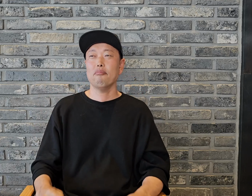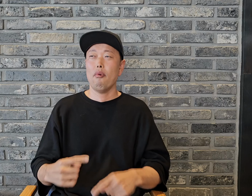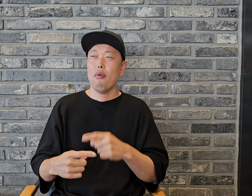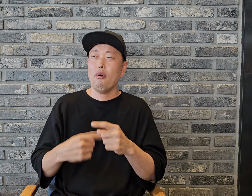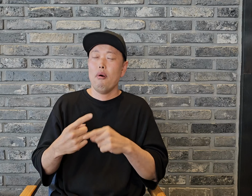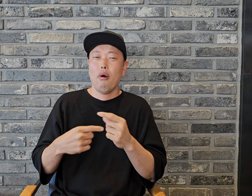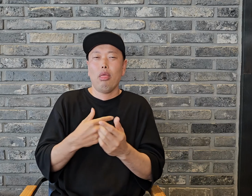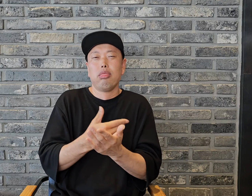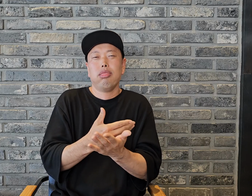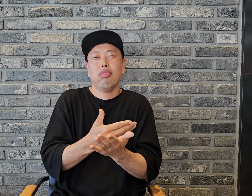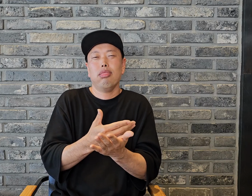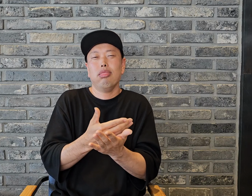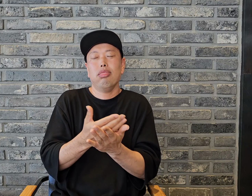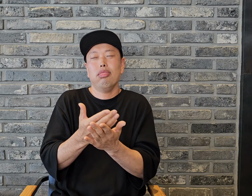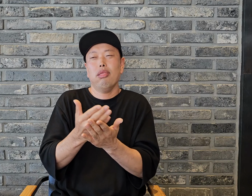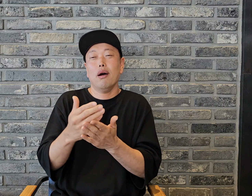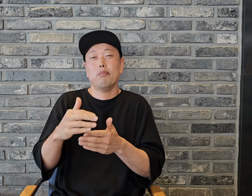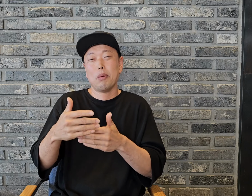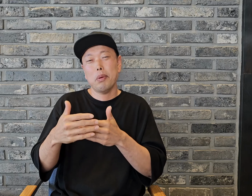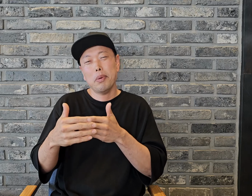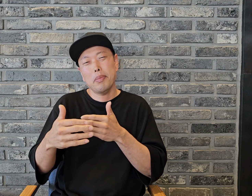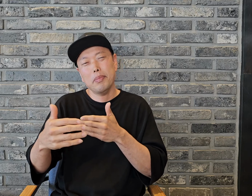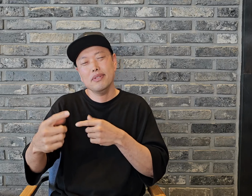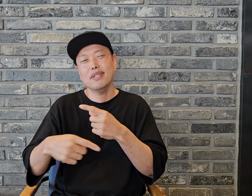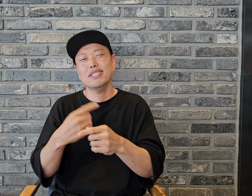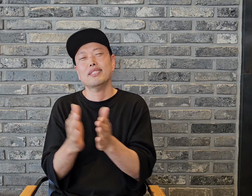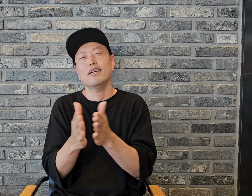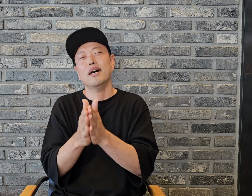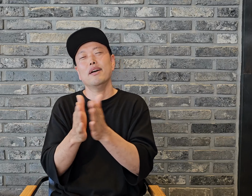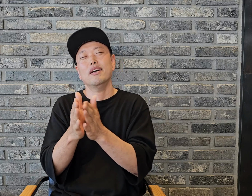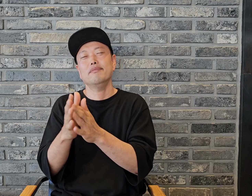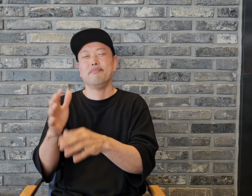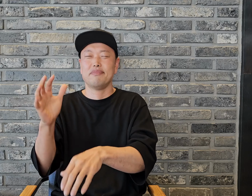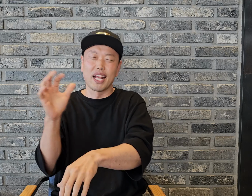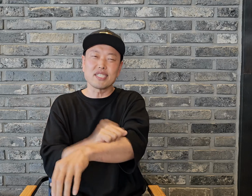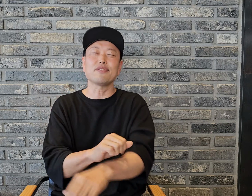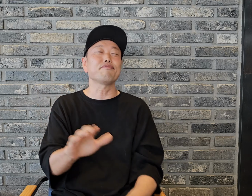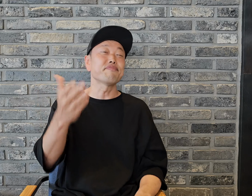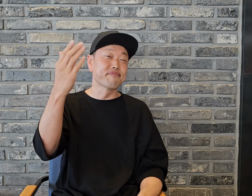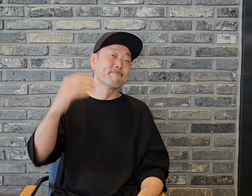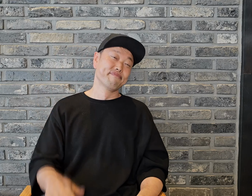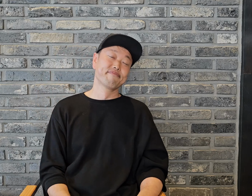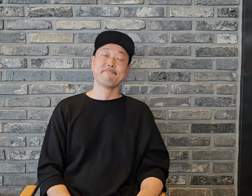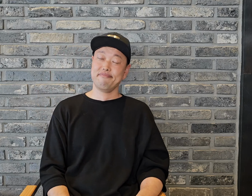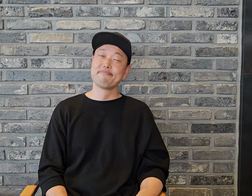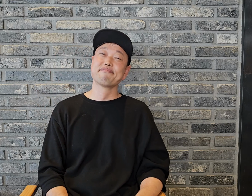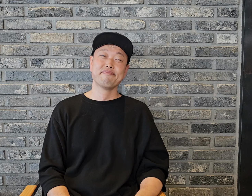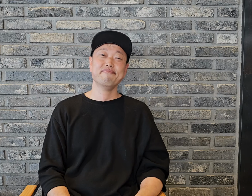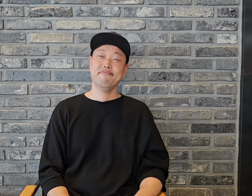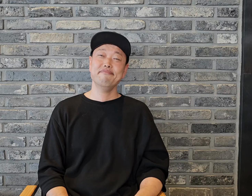（たくさんの人と出会って）色々な手話を学び、 時間が経つにつれて手話が上手くなりました。